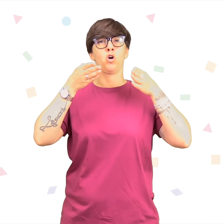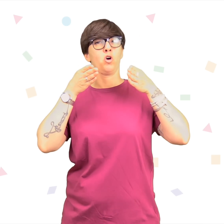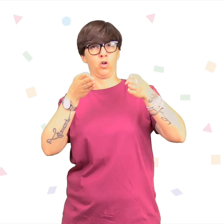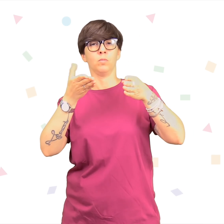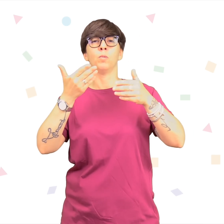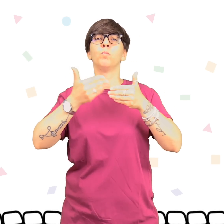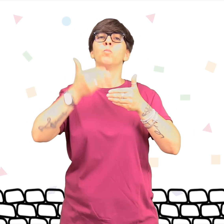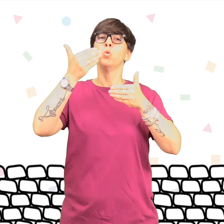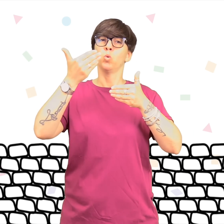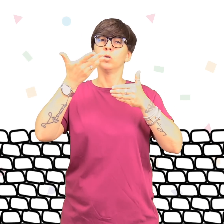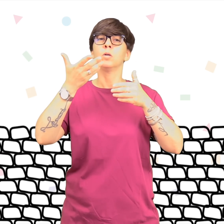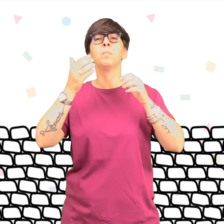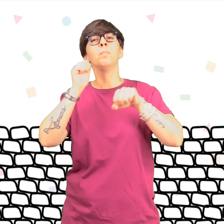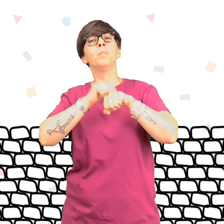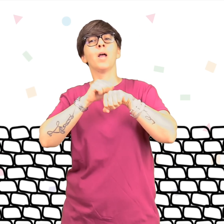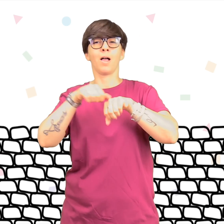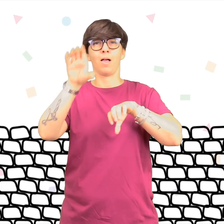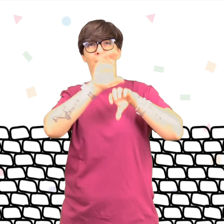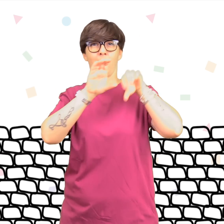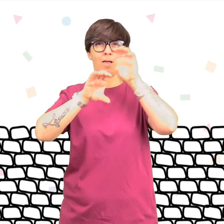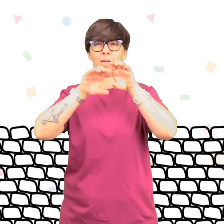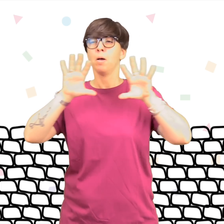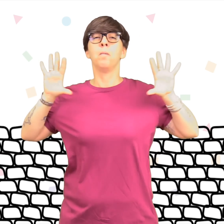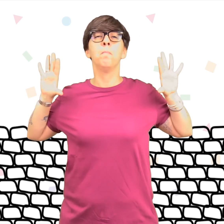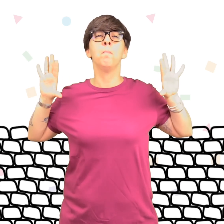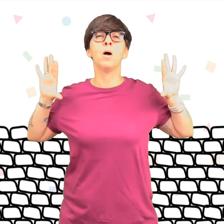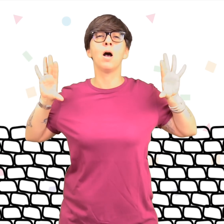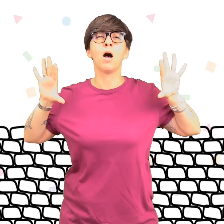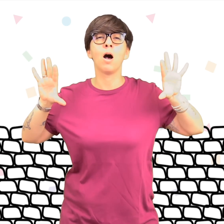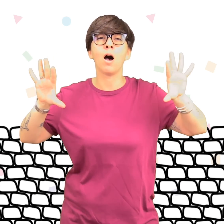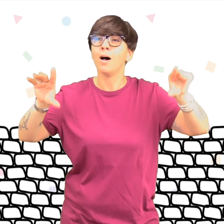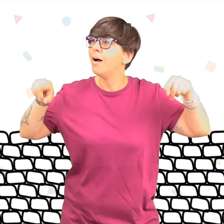i muretti a secco lungo le strade,